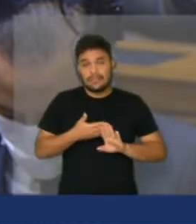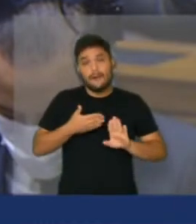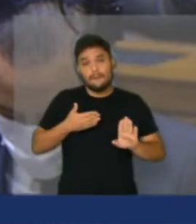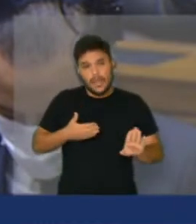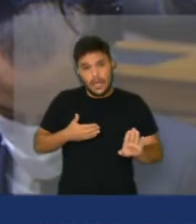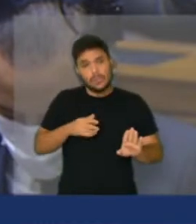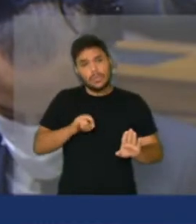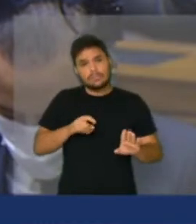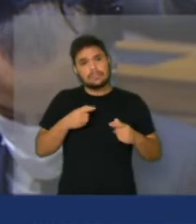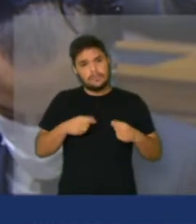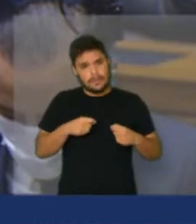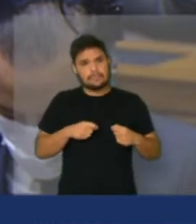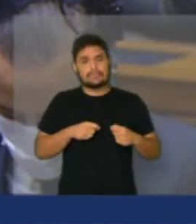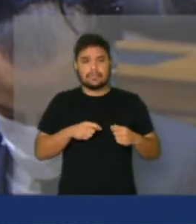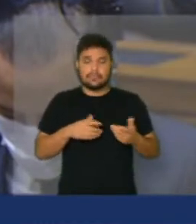SUA RENDA, QUE É UM DOS